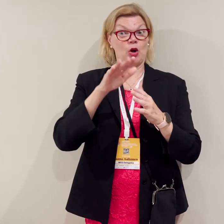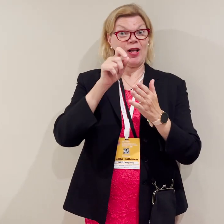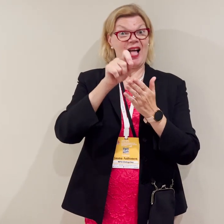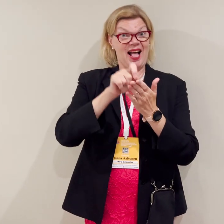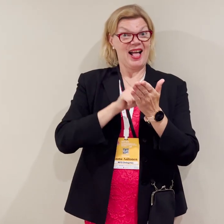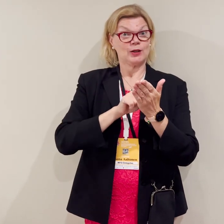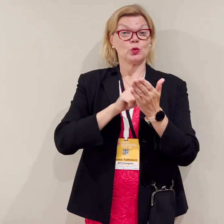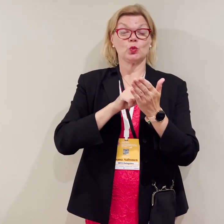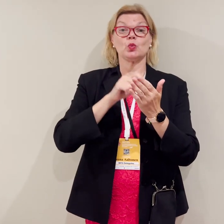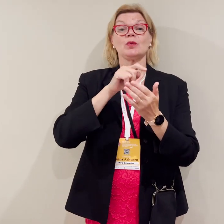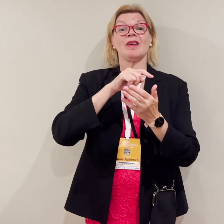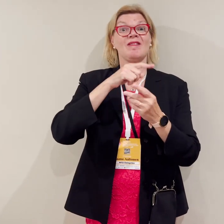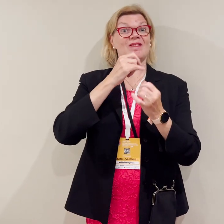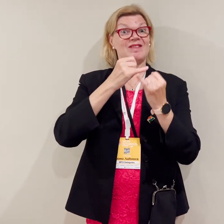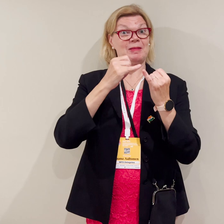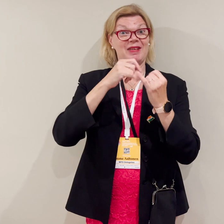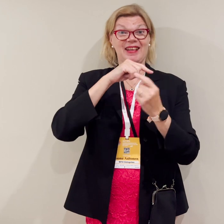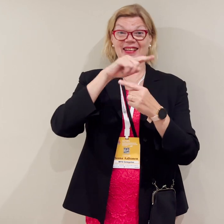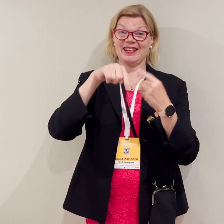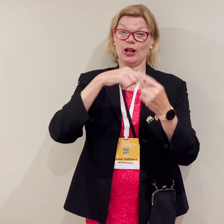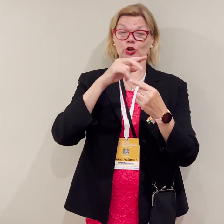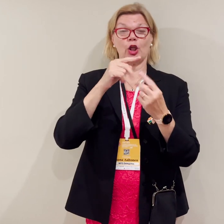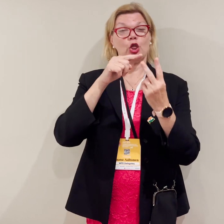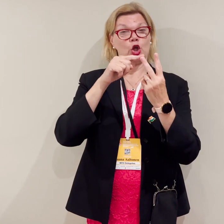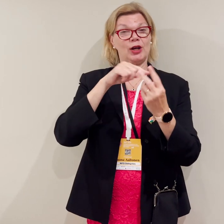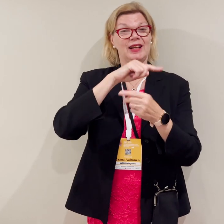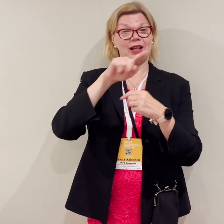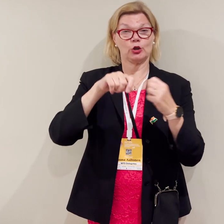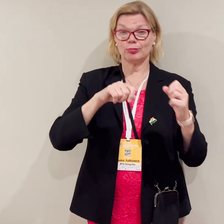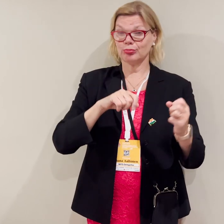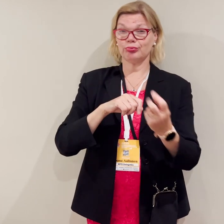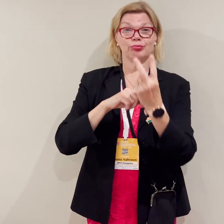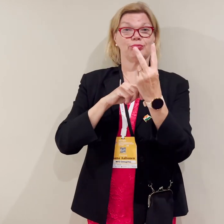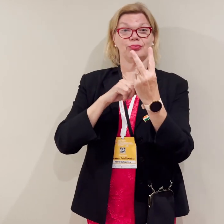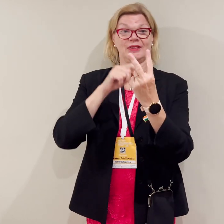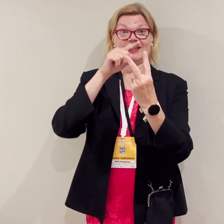Toisella äänestyskierroksella vaihtoehtoja oli kaksi: